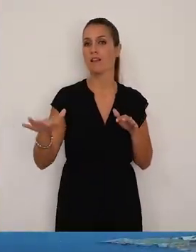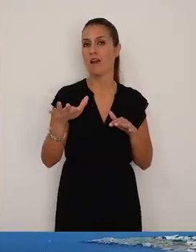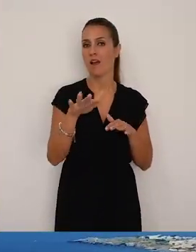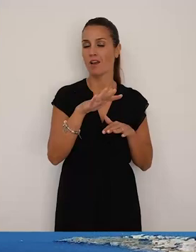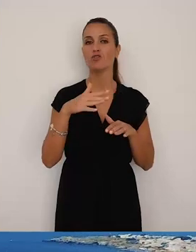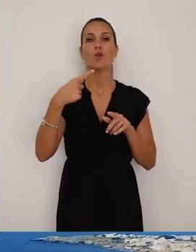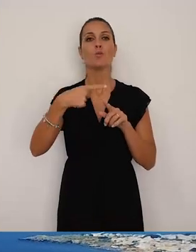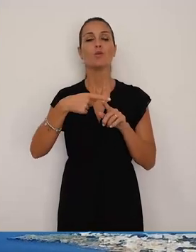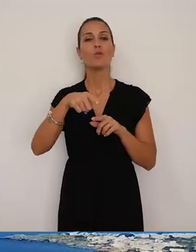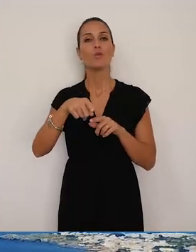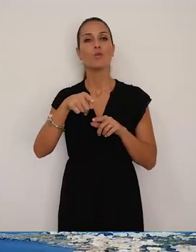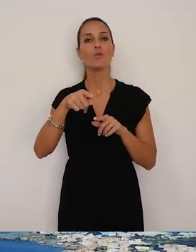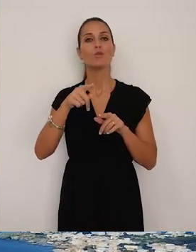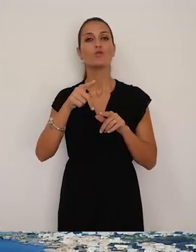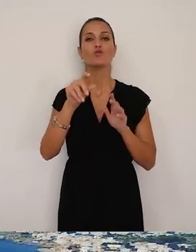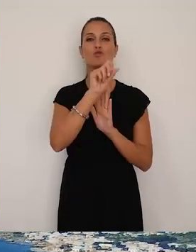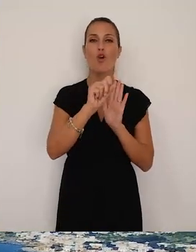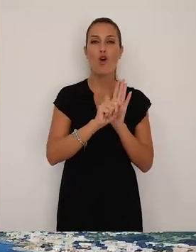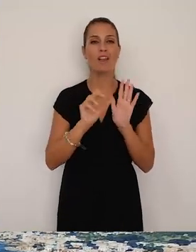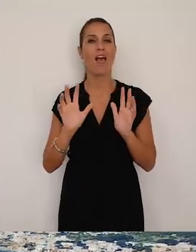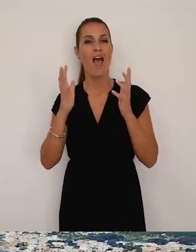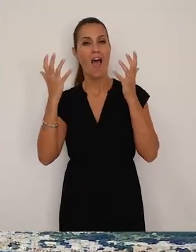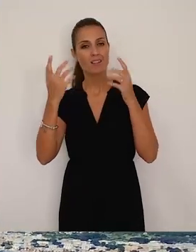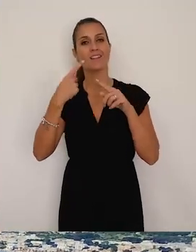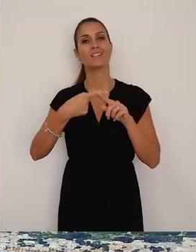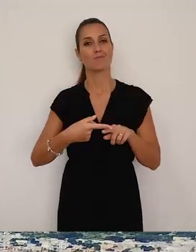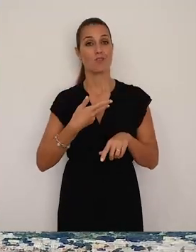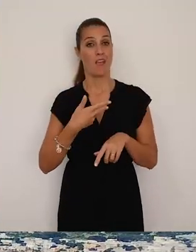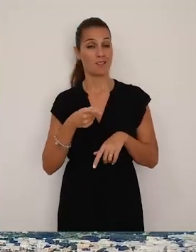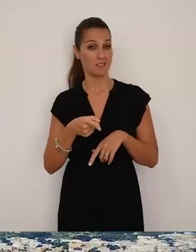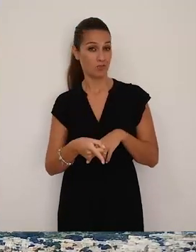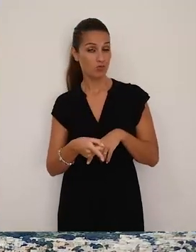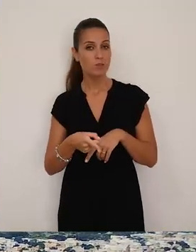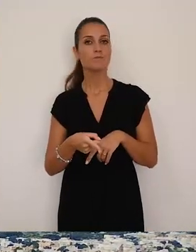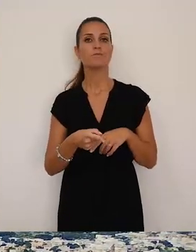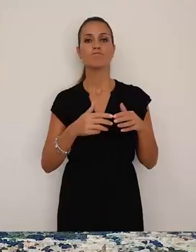e di preziose testimonianze storico-artistiche, il territorio castrignanese si estende tra